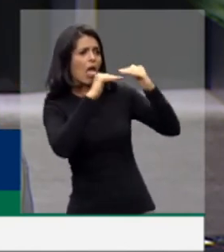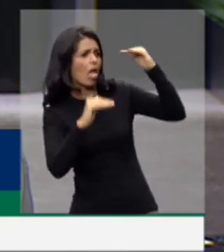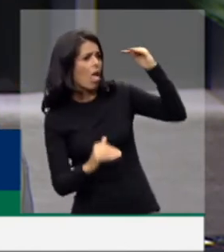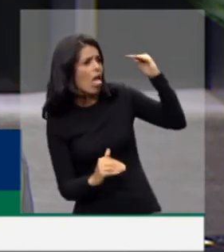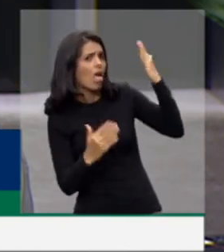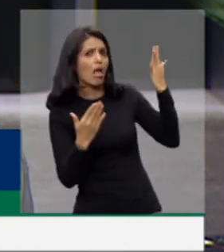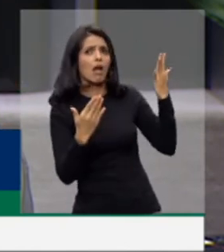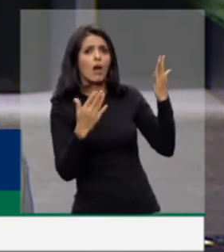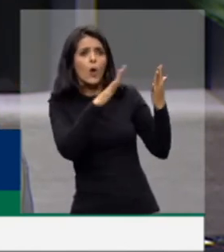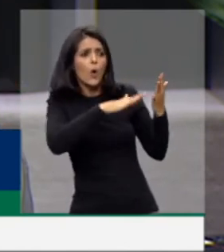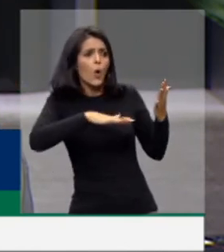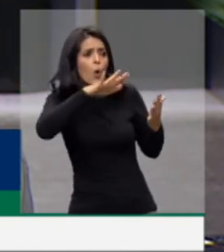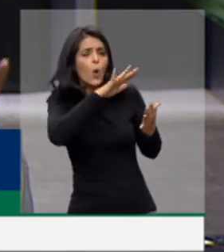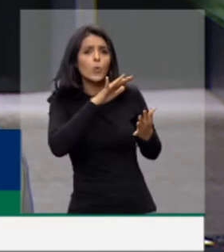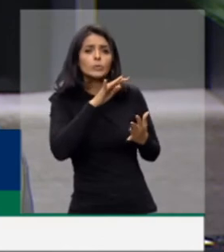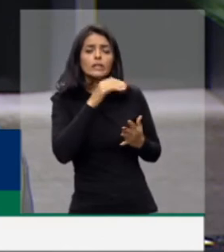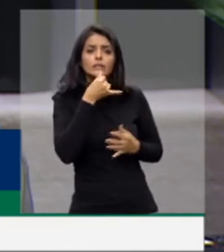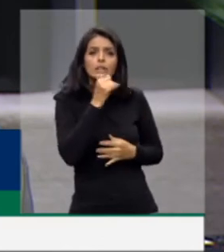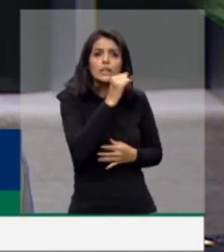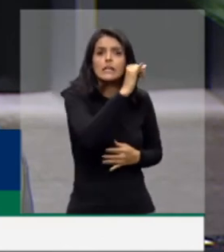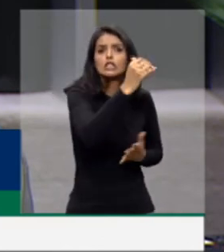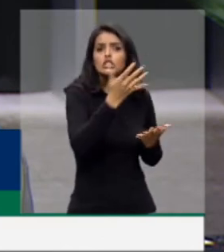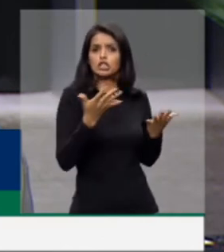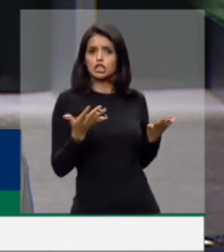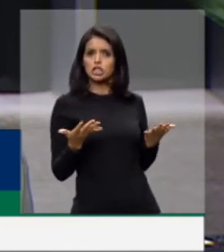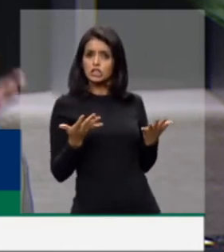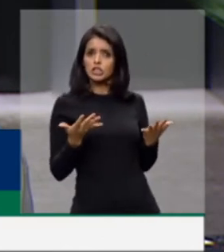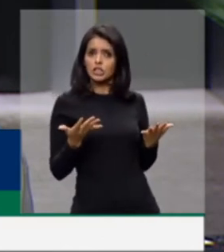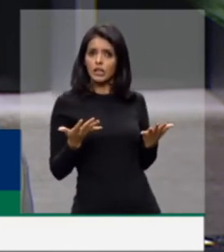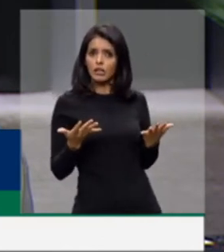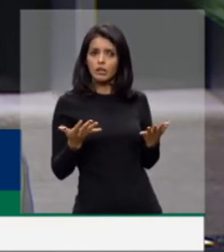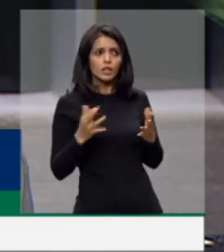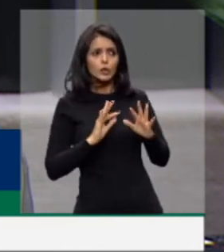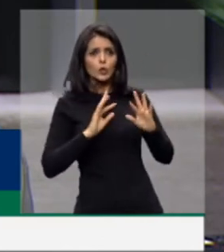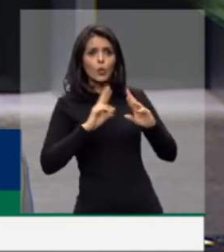É JEITO, PORQUE ESTÁ FAVORECENDO RICOS, É PORQUE